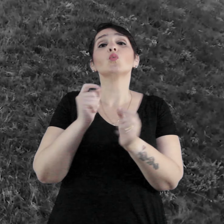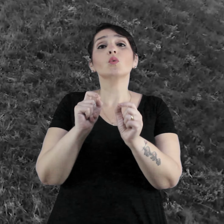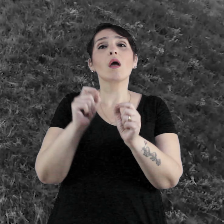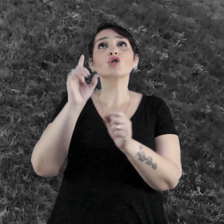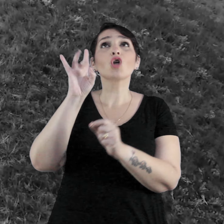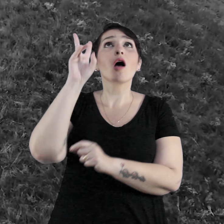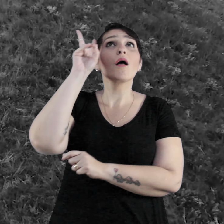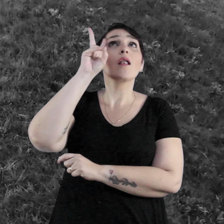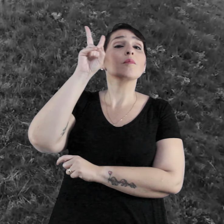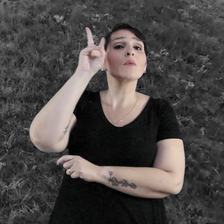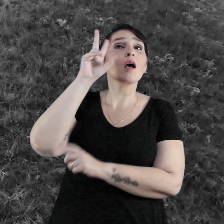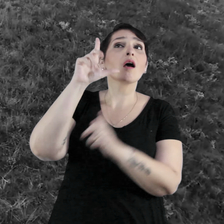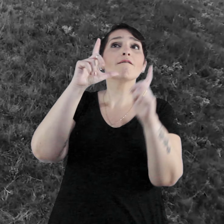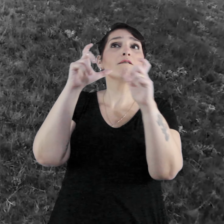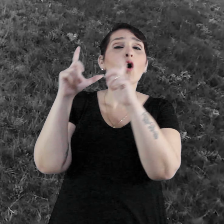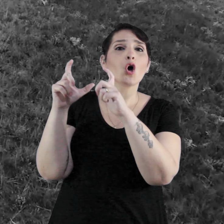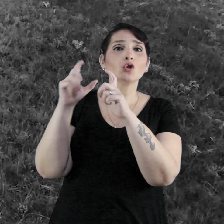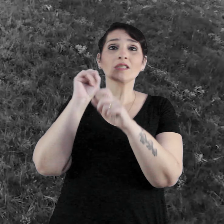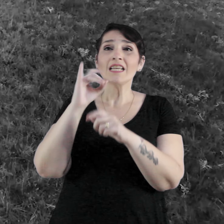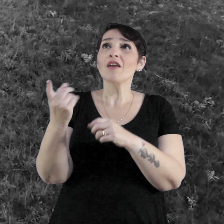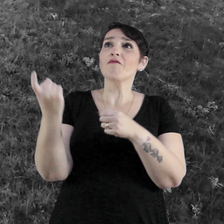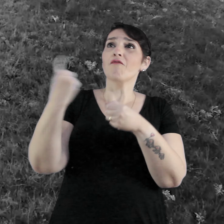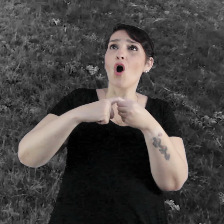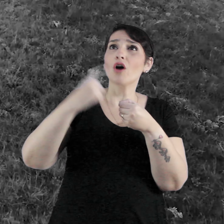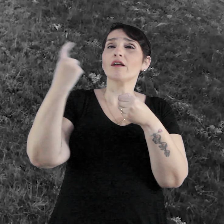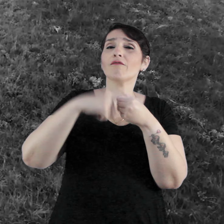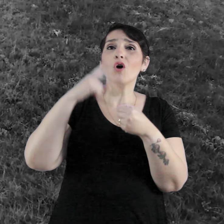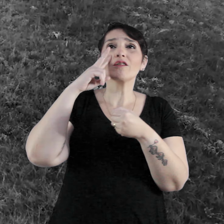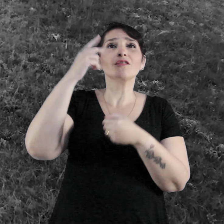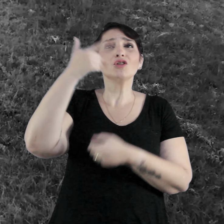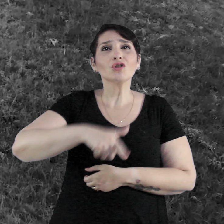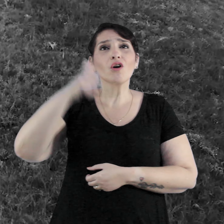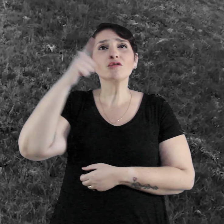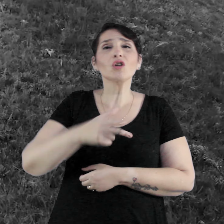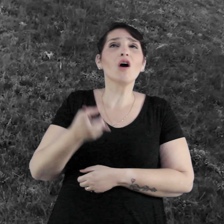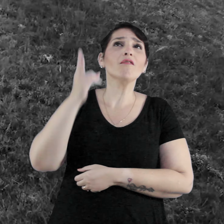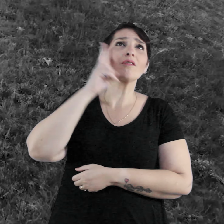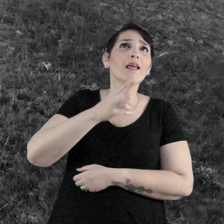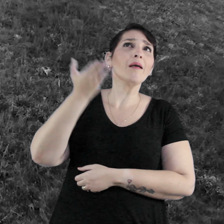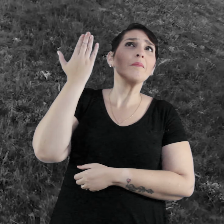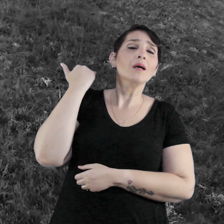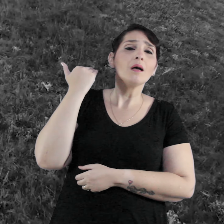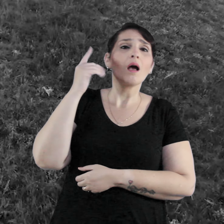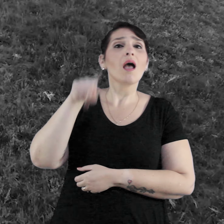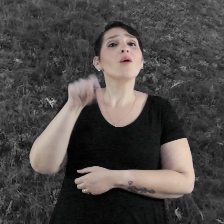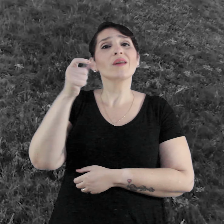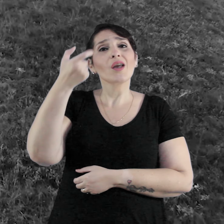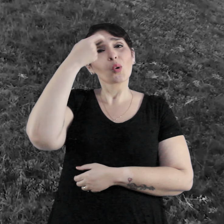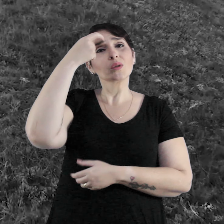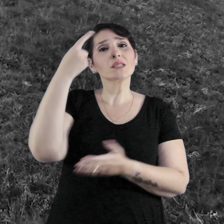Se você continuar voltando ao passado para rever essas imagens, isso é plena consciência errônea.